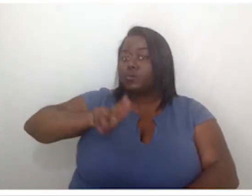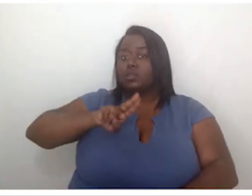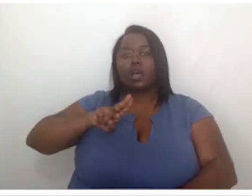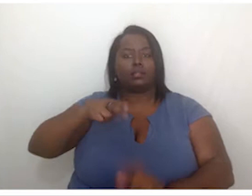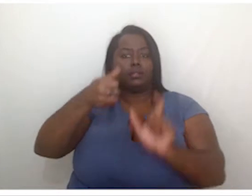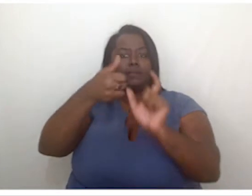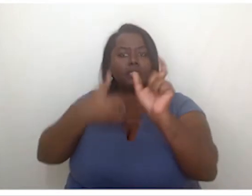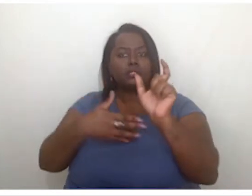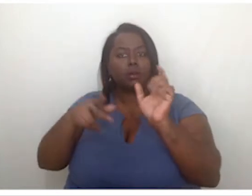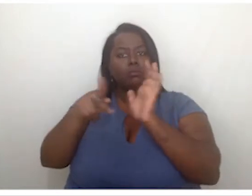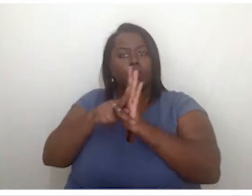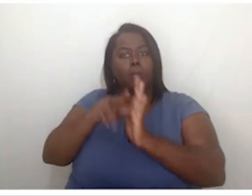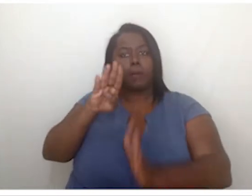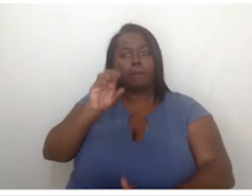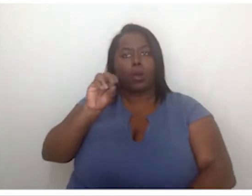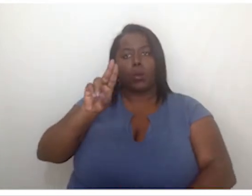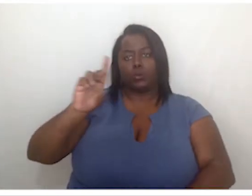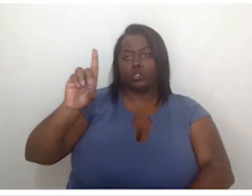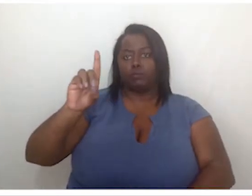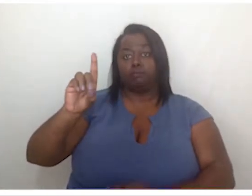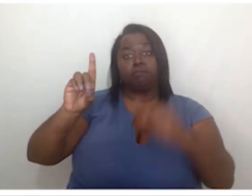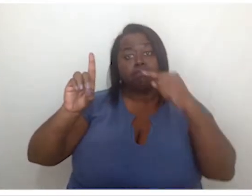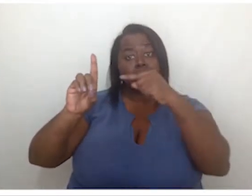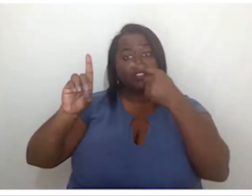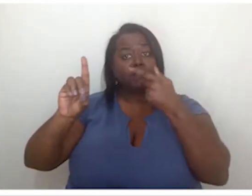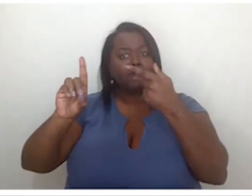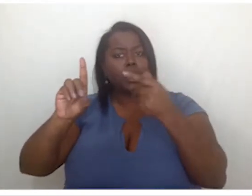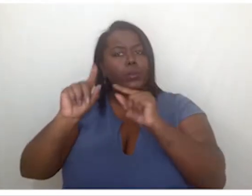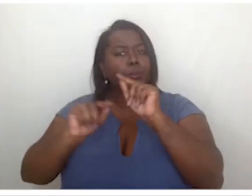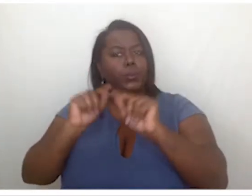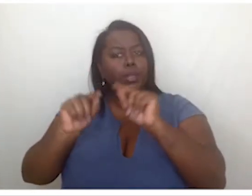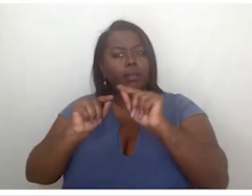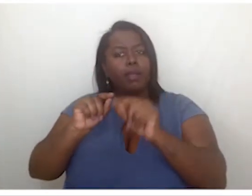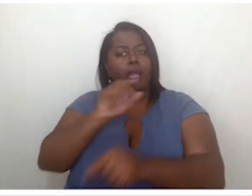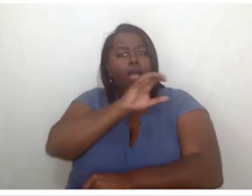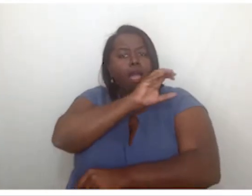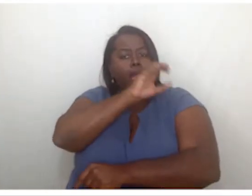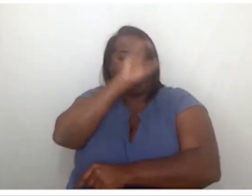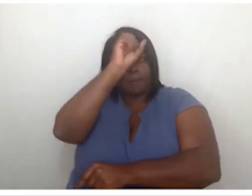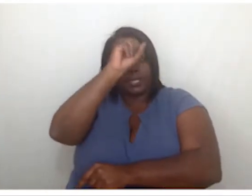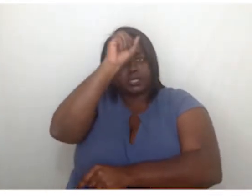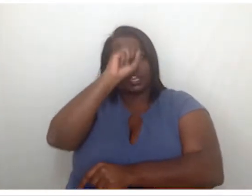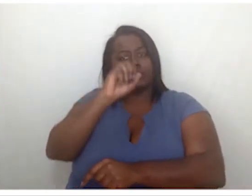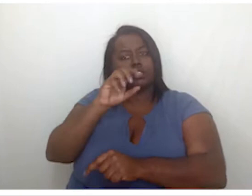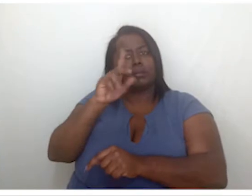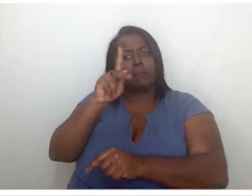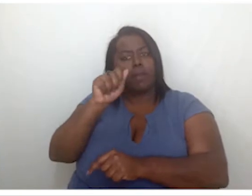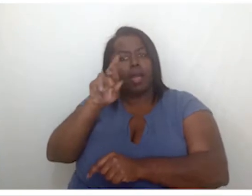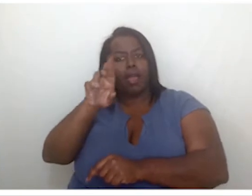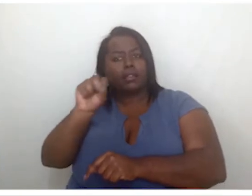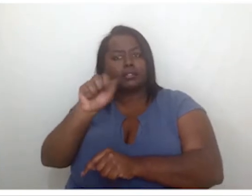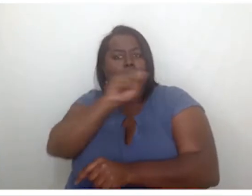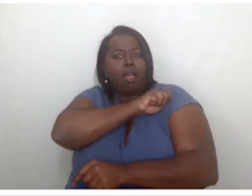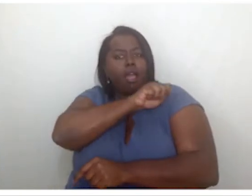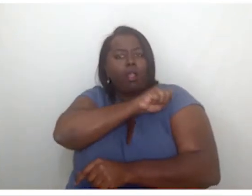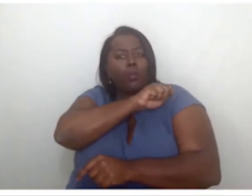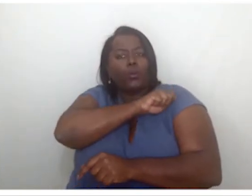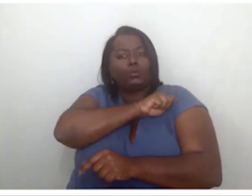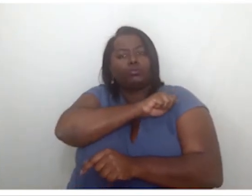él dice que aprendizaje entre pares se refiere a estudiantes aprendiendo a partir del otro y con el otro,